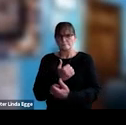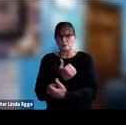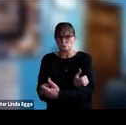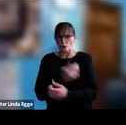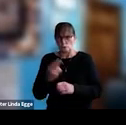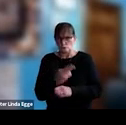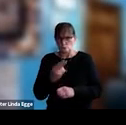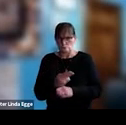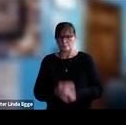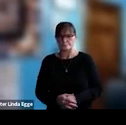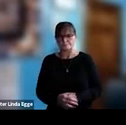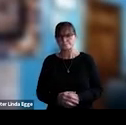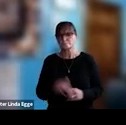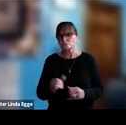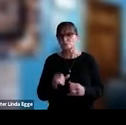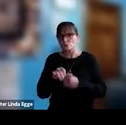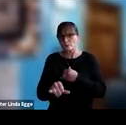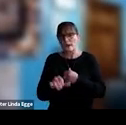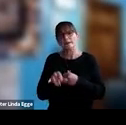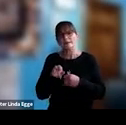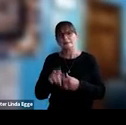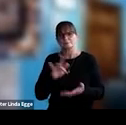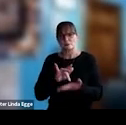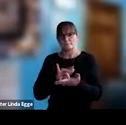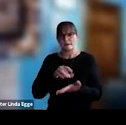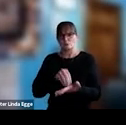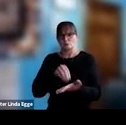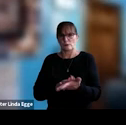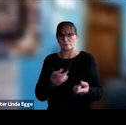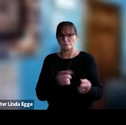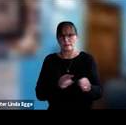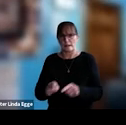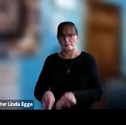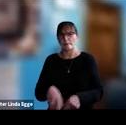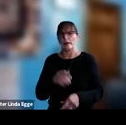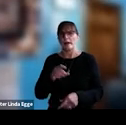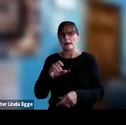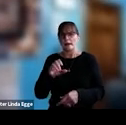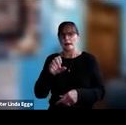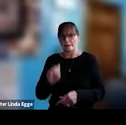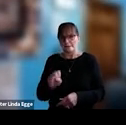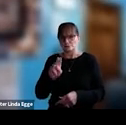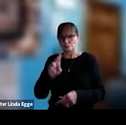Para ello, aquí es donde entran en juego los historiales médicos y los historiales de tratamiento por consumo de sustancias, si se tienen.